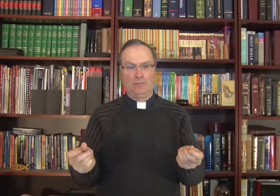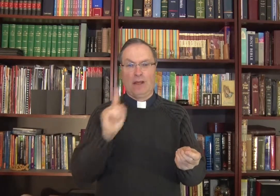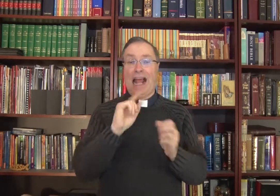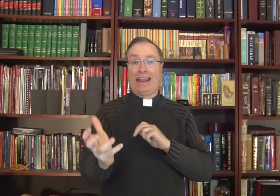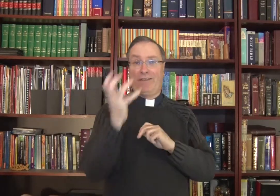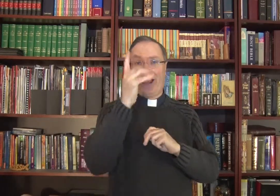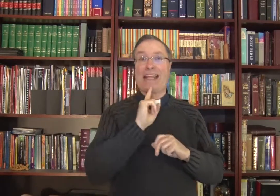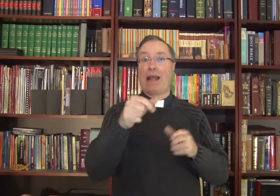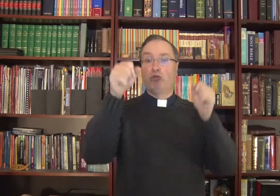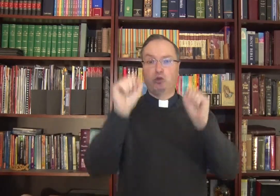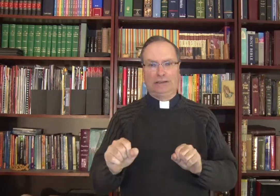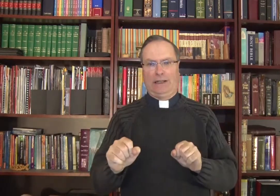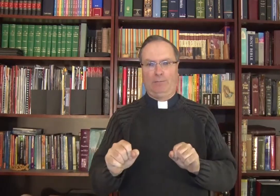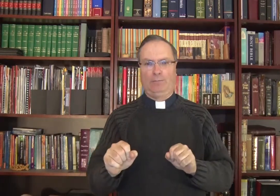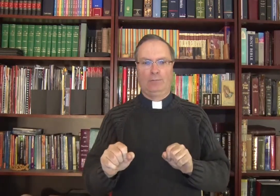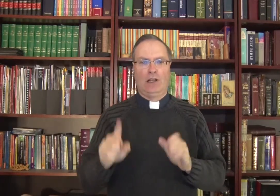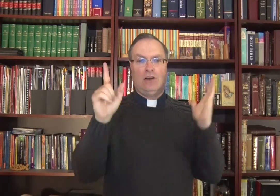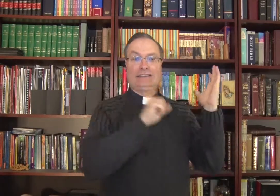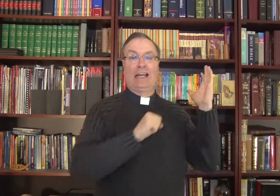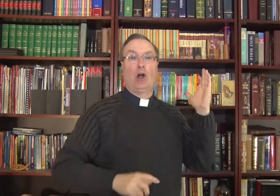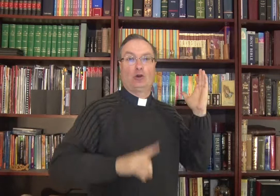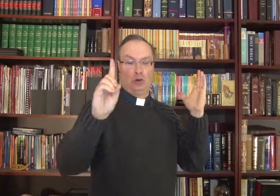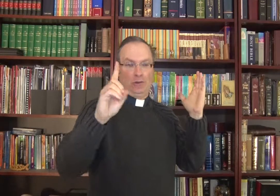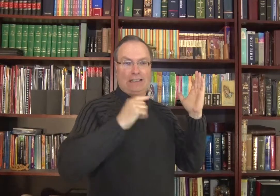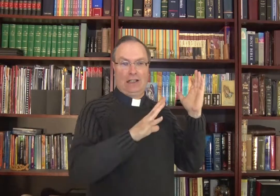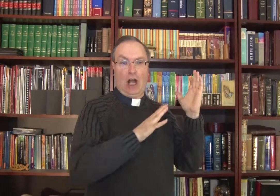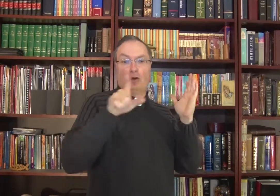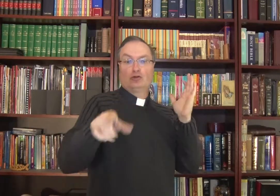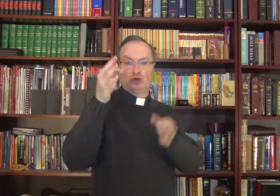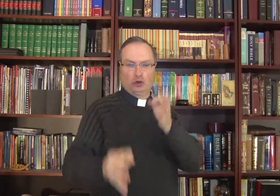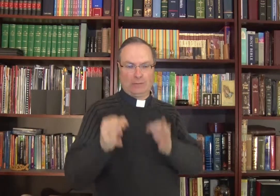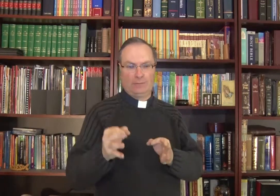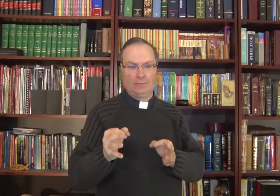En effet, il est puissant, le Seigneur Dieu qui l'a jugée.»